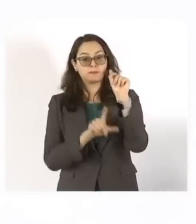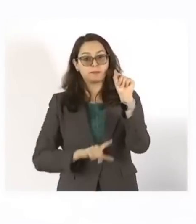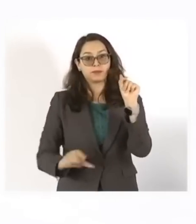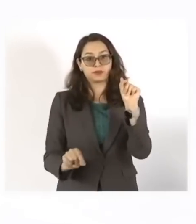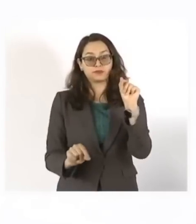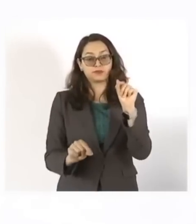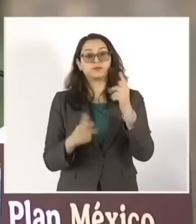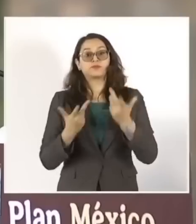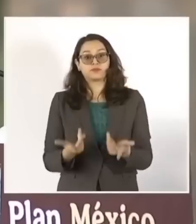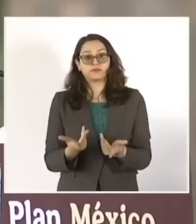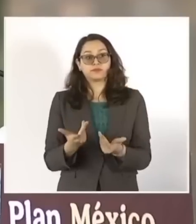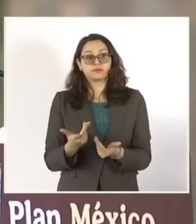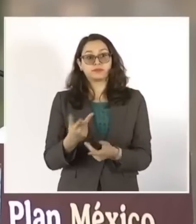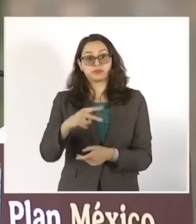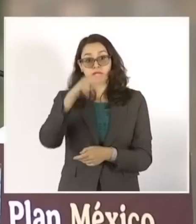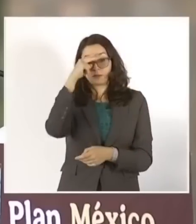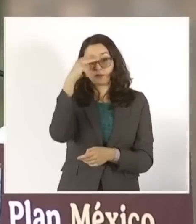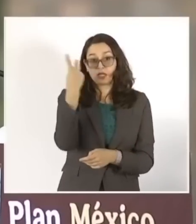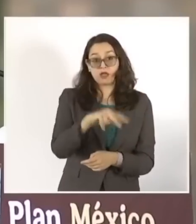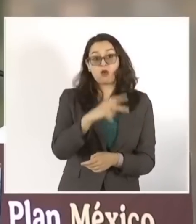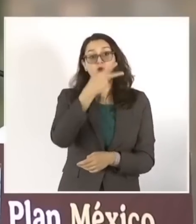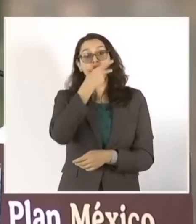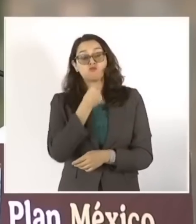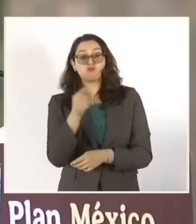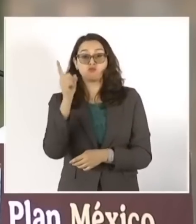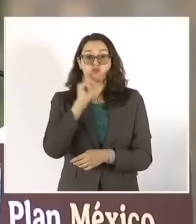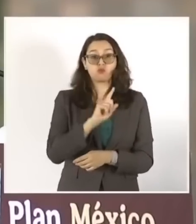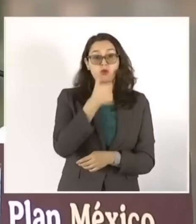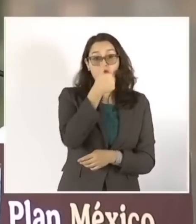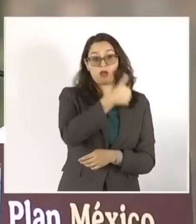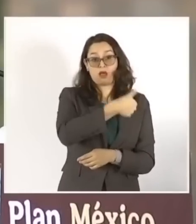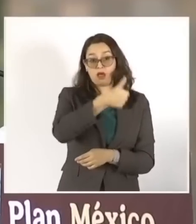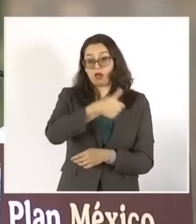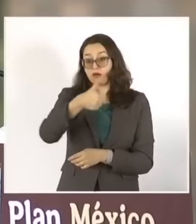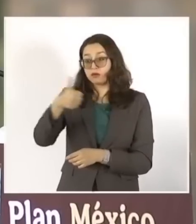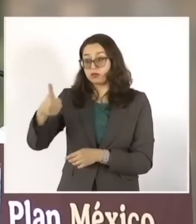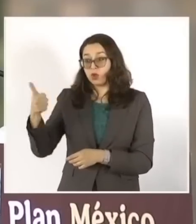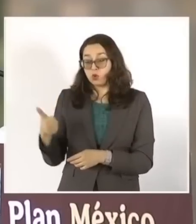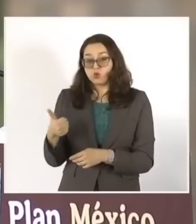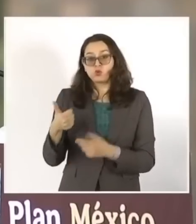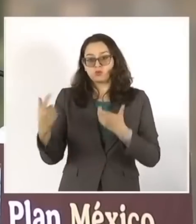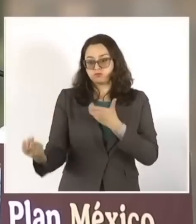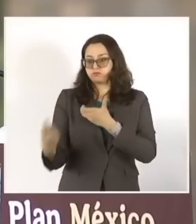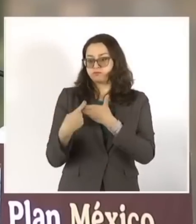cada uno de los mexicanos y mexicanas por más diferencias que tengamos en una visión